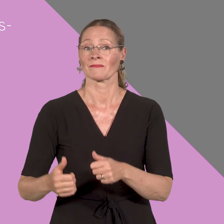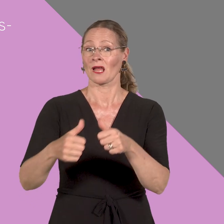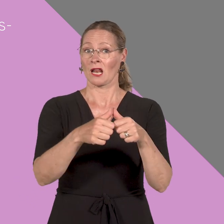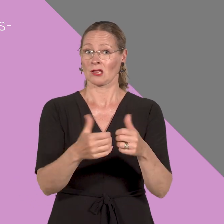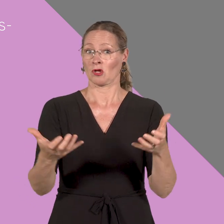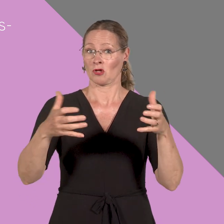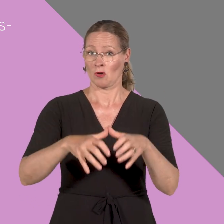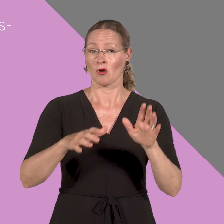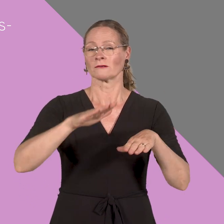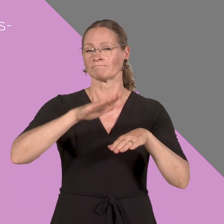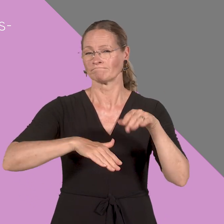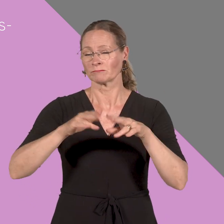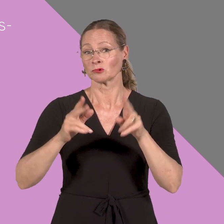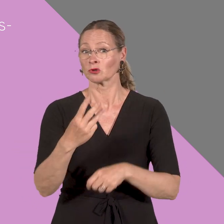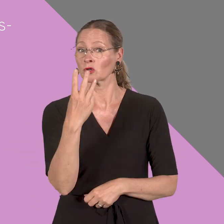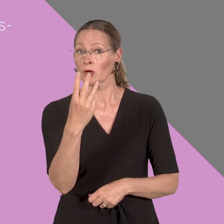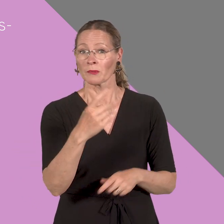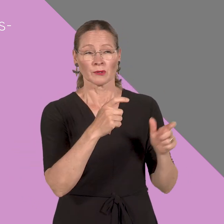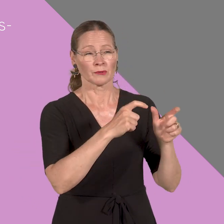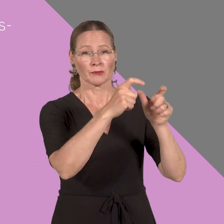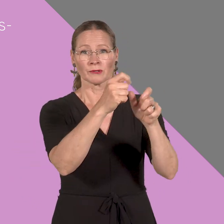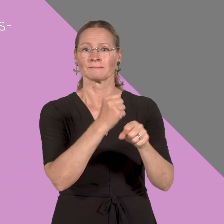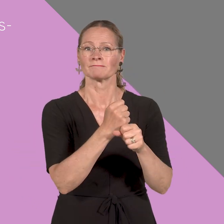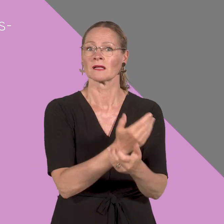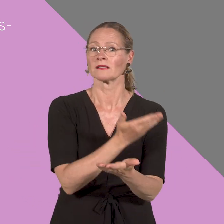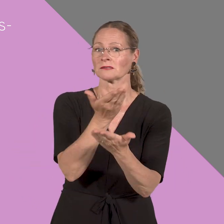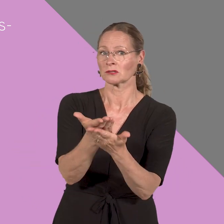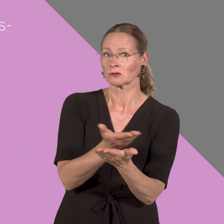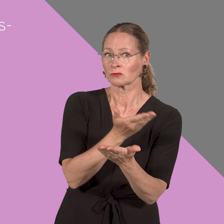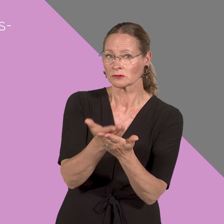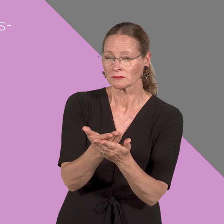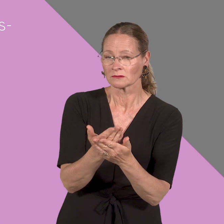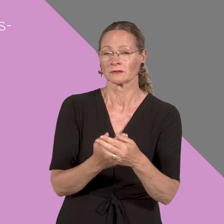Liittokokouksessa käsiteltiin kolme yhdistysten tekemää esitystä, -